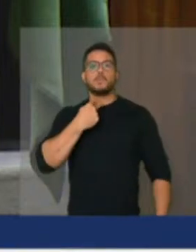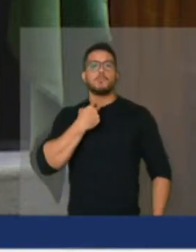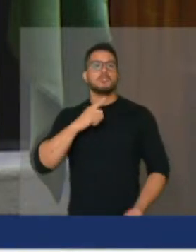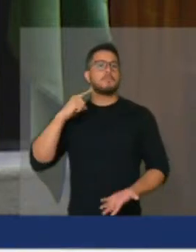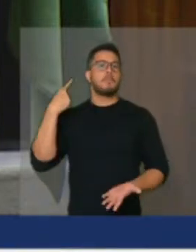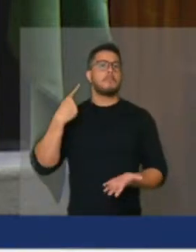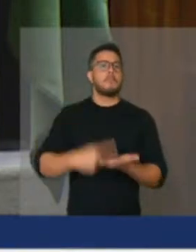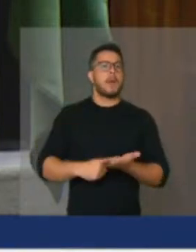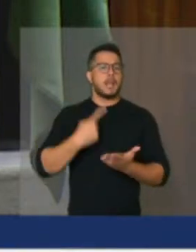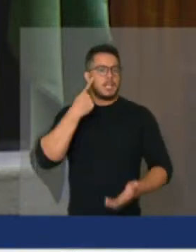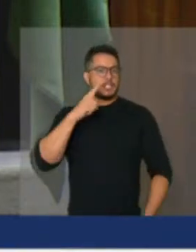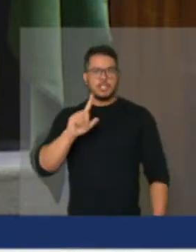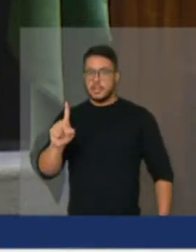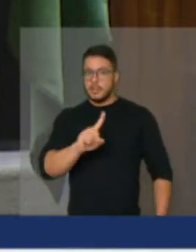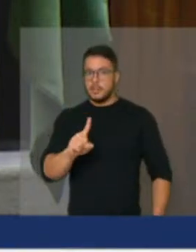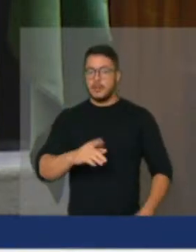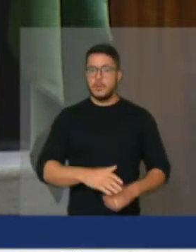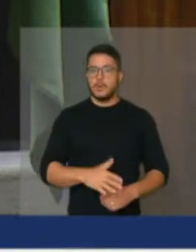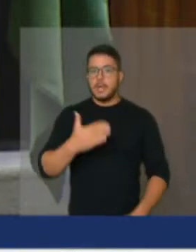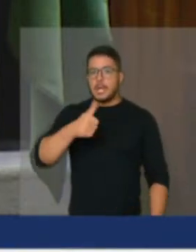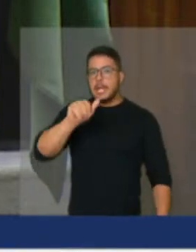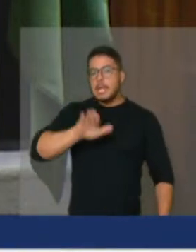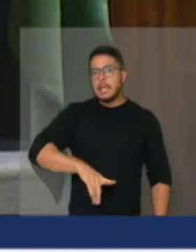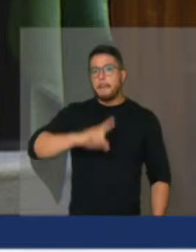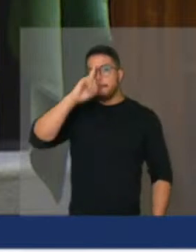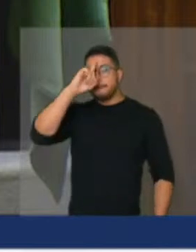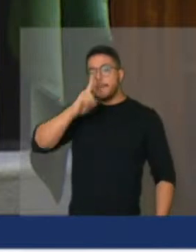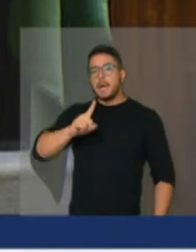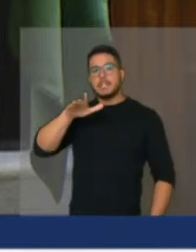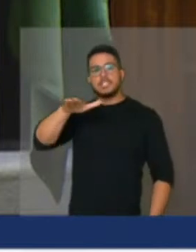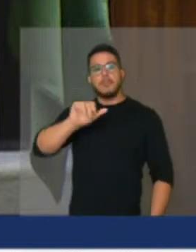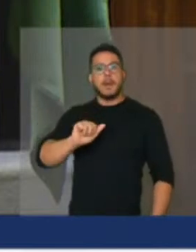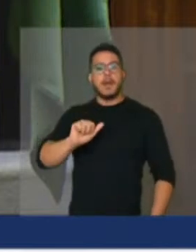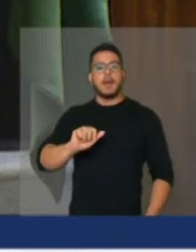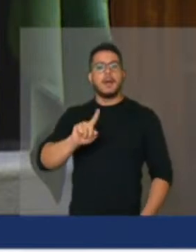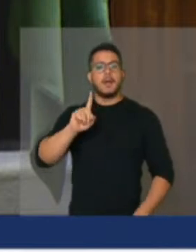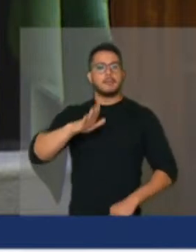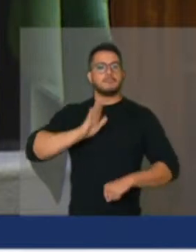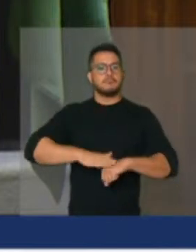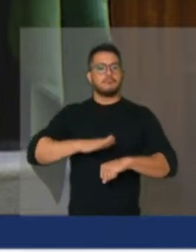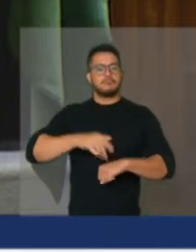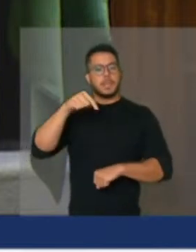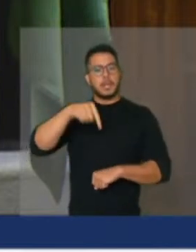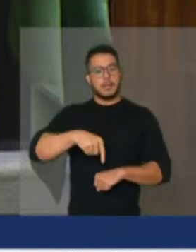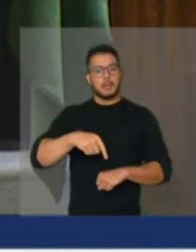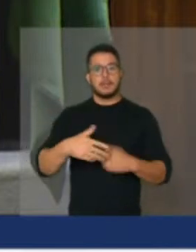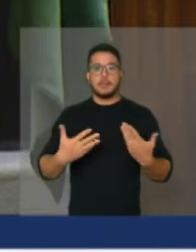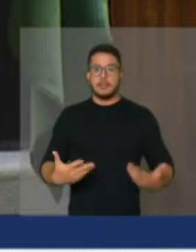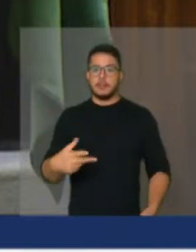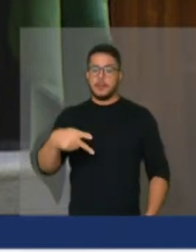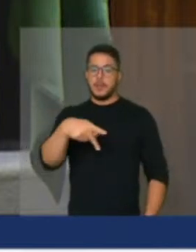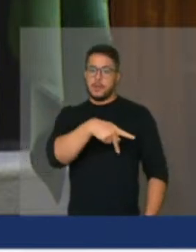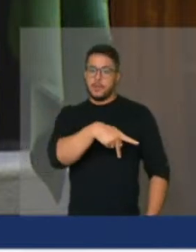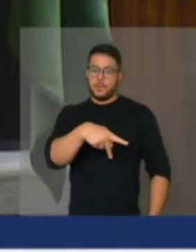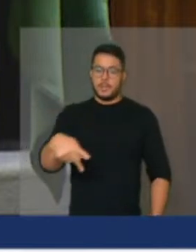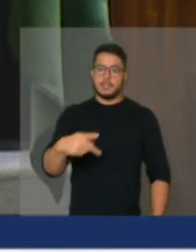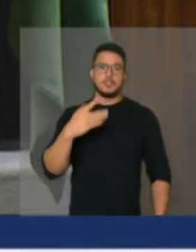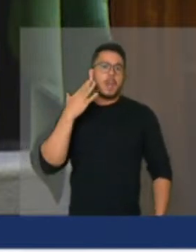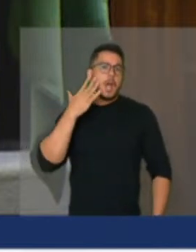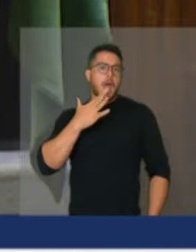PODER QUE CONVOCOU. ENTÃO O PRESIDENTE ARTHUR LIRA E A MESA COM CERTEZA VÃO CONVOCÁ-LO QUANDO FOR O MELHOR PERÍODO QUE QUEM